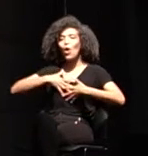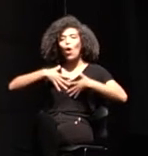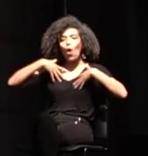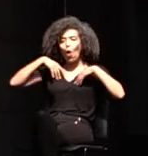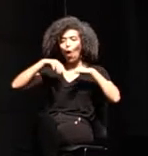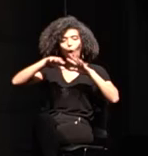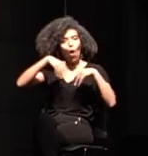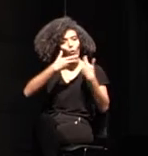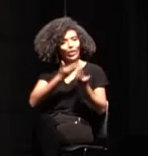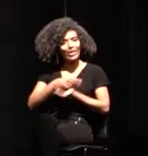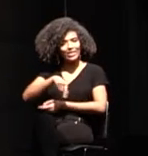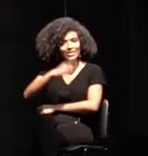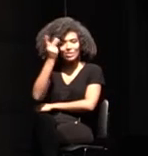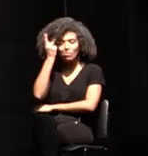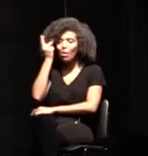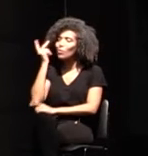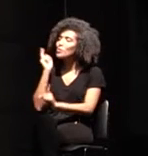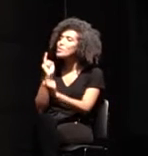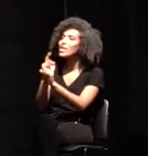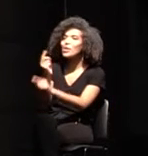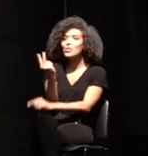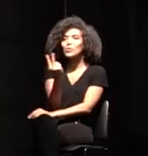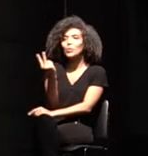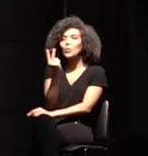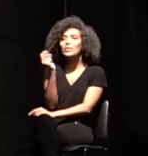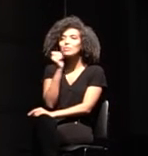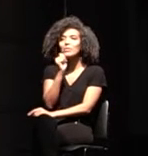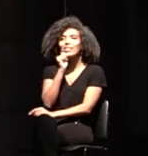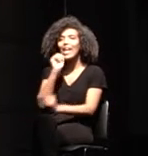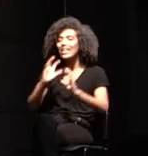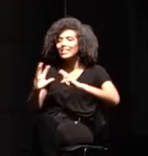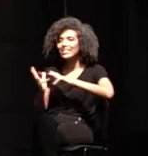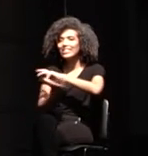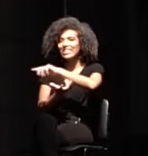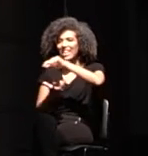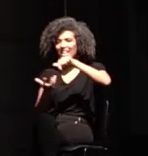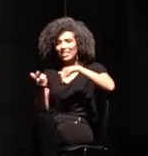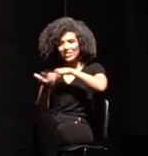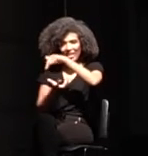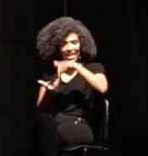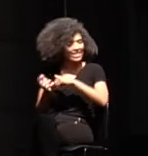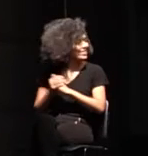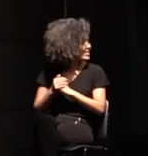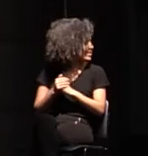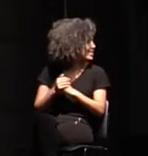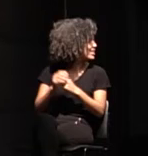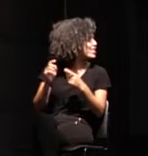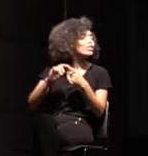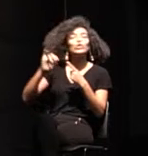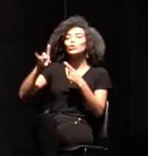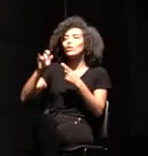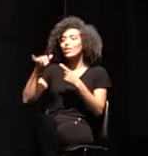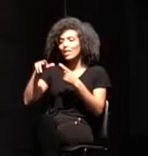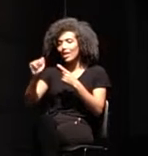de contar com duas convidadas internacionais hoje, Maria Chiaretti é mineira e Juliana Costa é gaúcha.